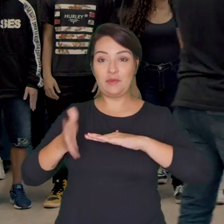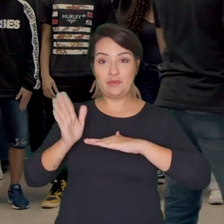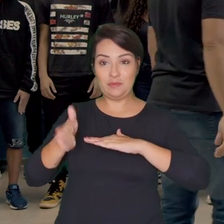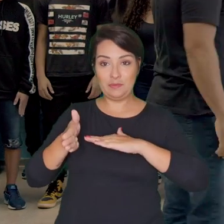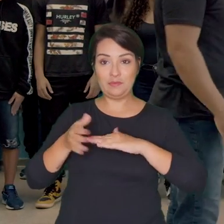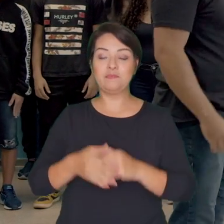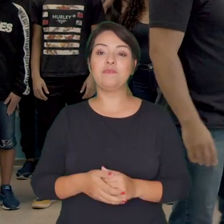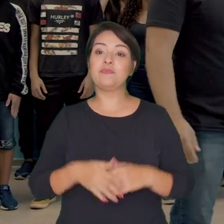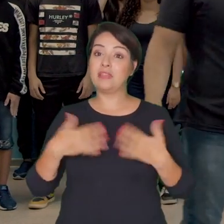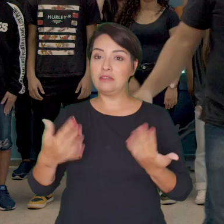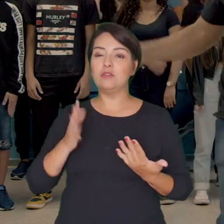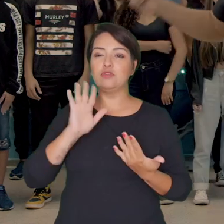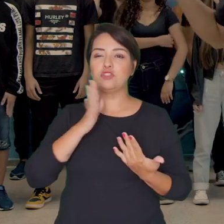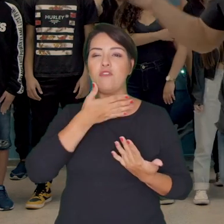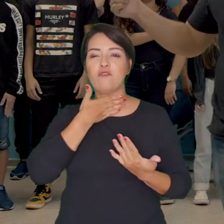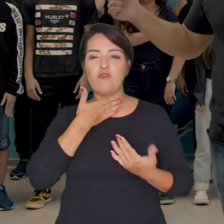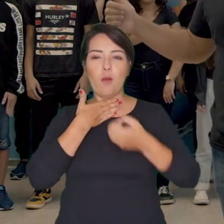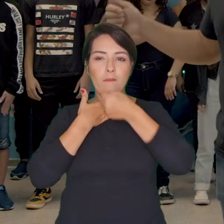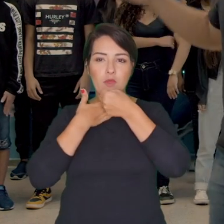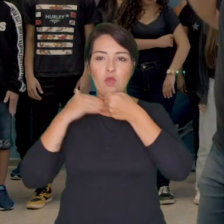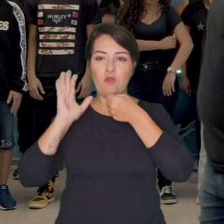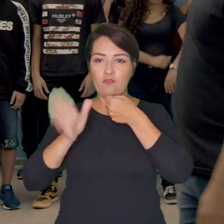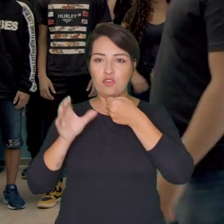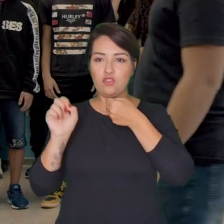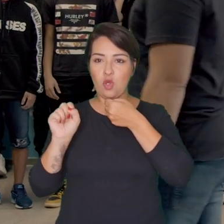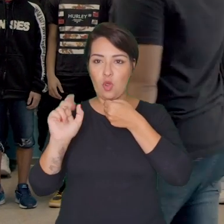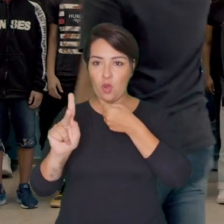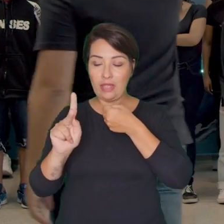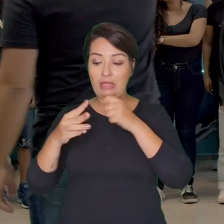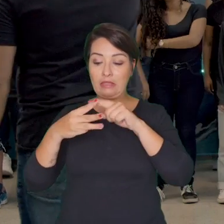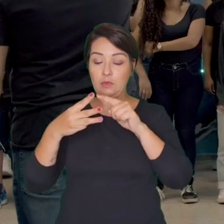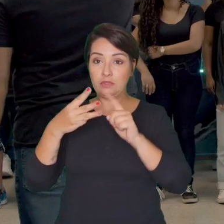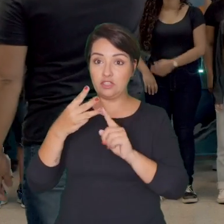Bom, nós já passamos as vozes, os microfones estão funcionando. A sequência é a mesma três vezes.